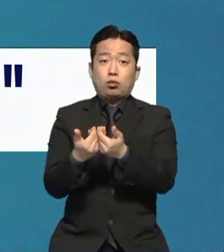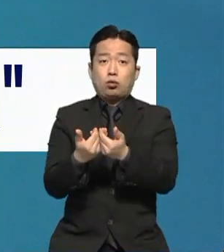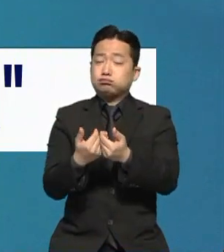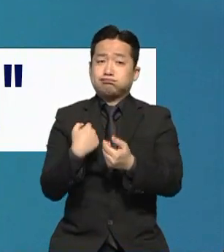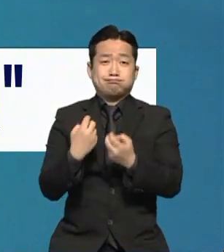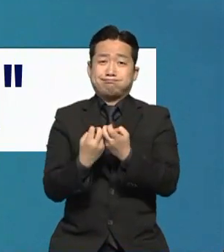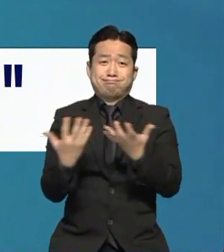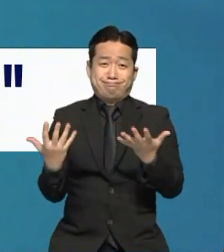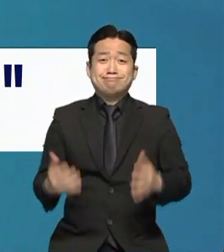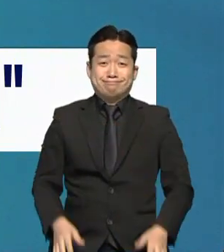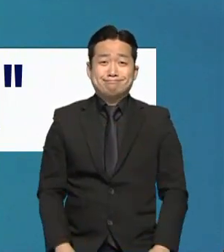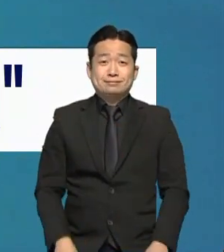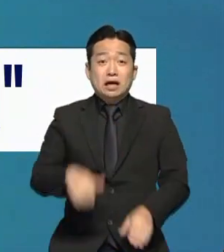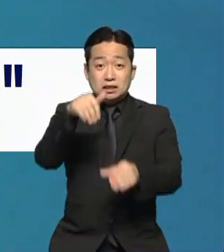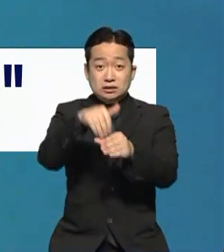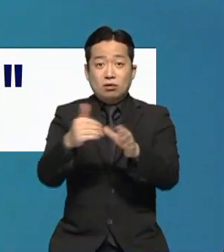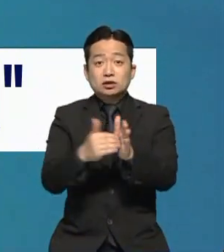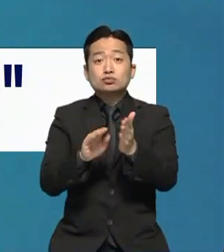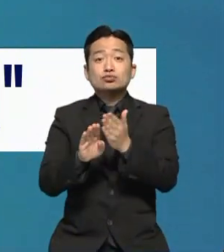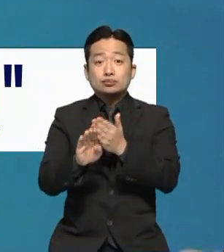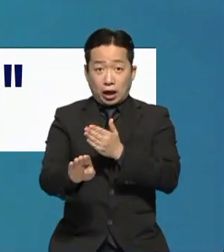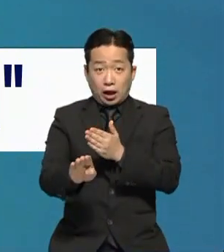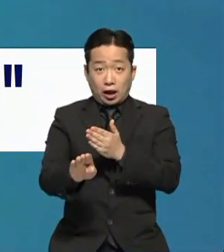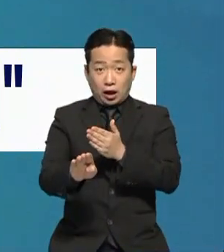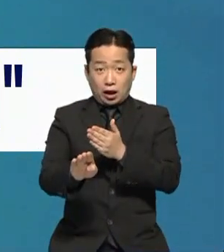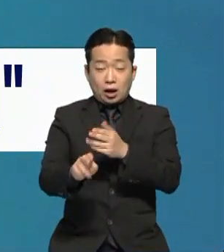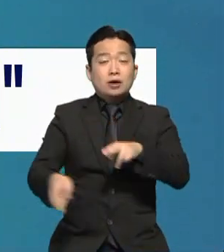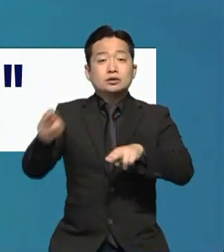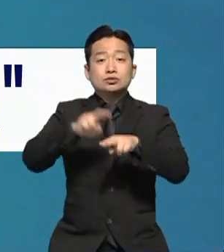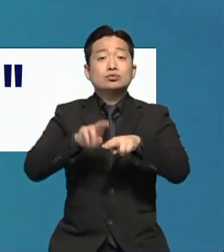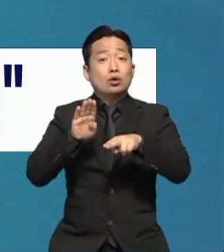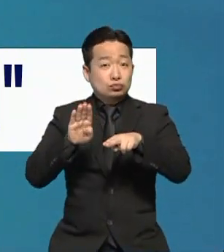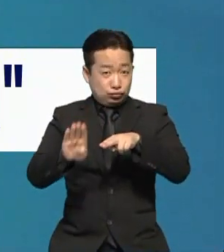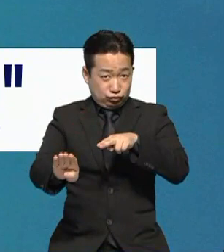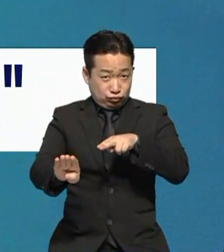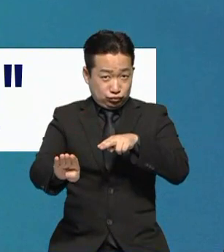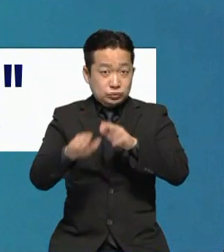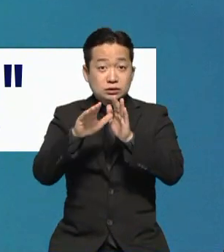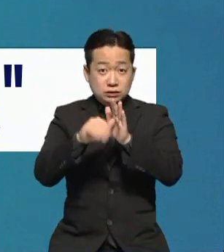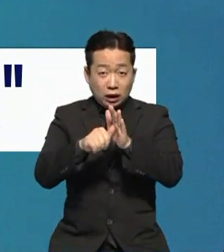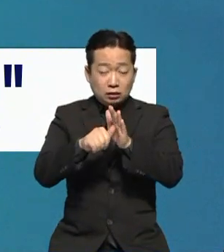그렇게 될 경우에는 선거 끝난 후 또는 취임한 후 그때 가서 할 수밖에 없는데